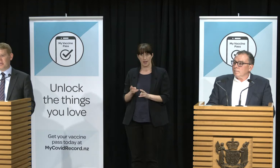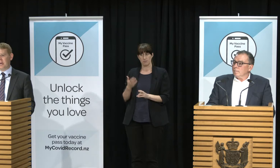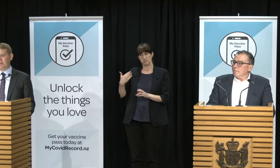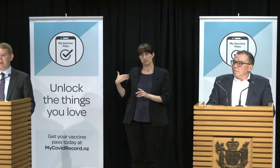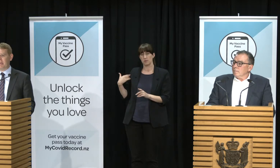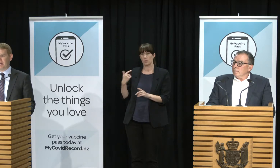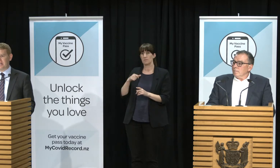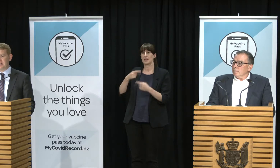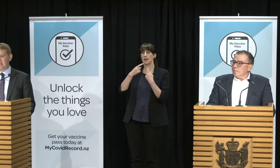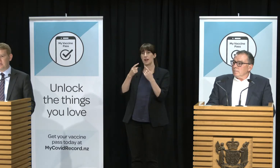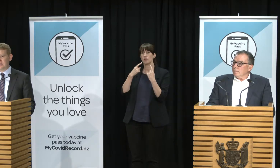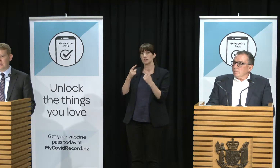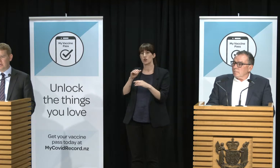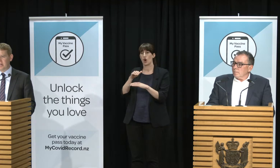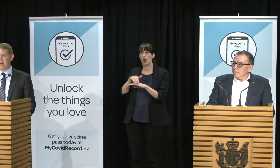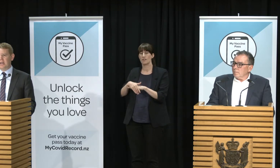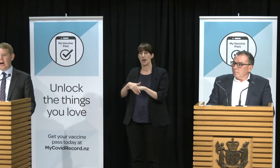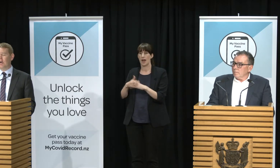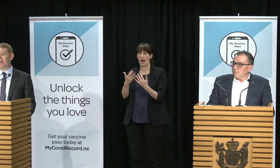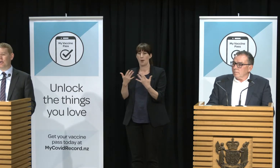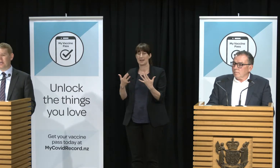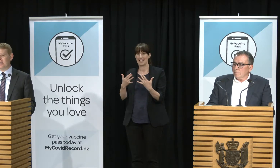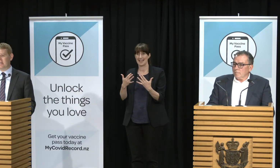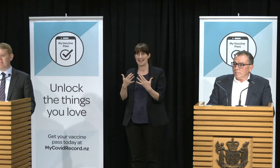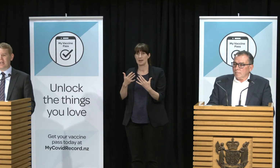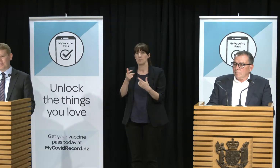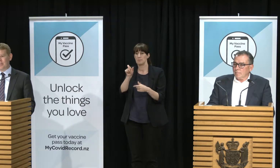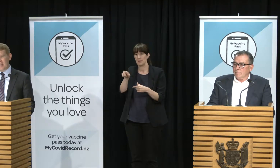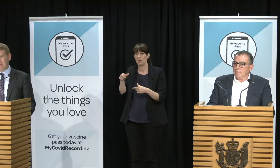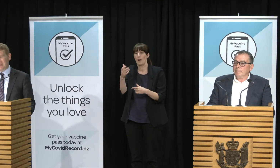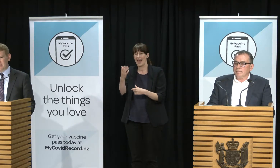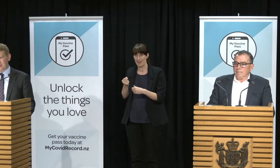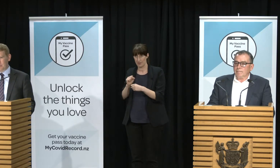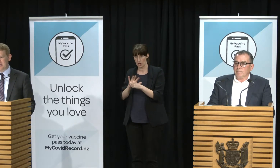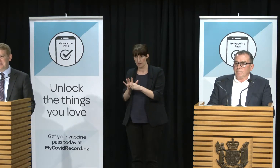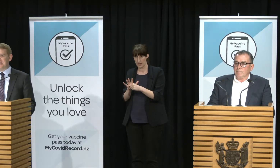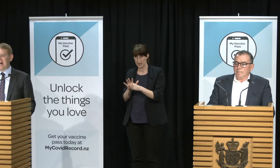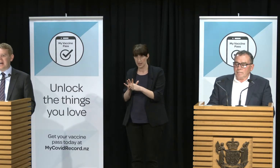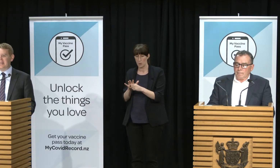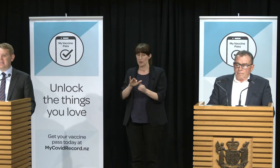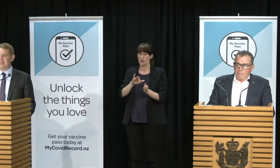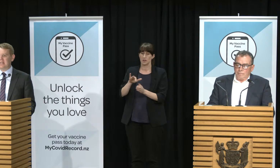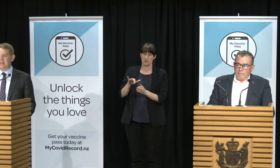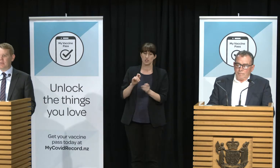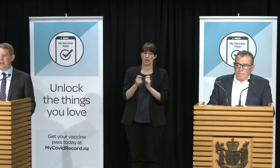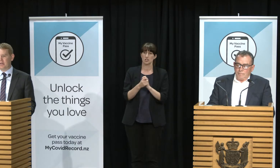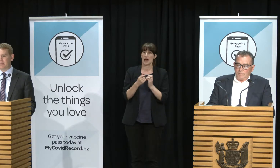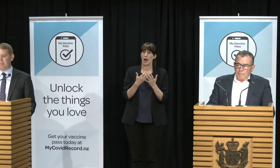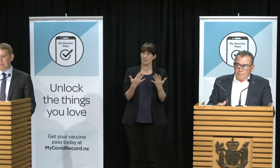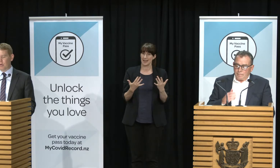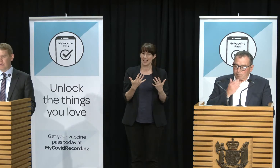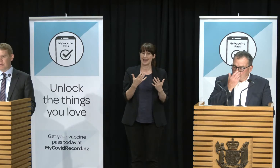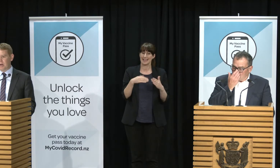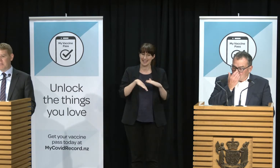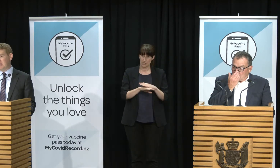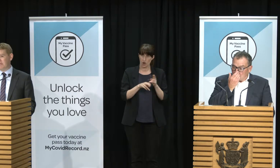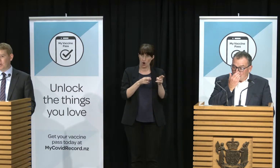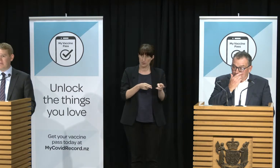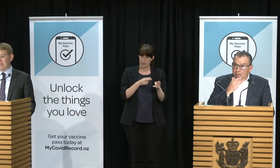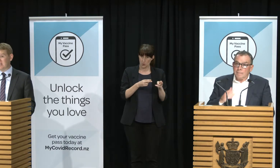punaha rama waka ka whakatauhia